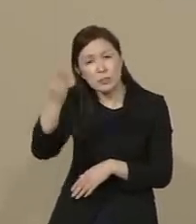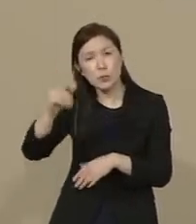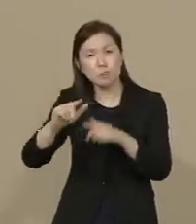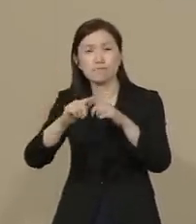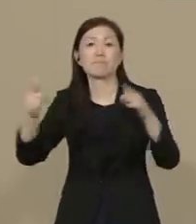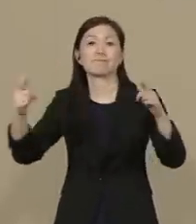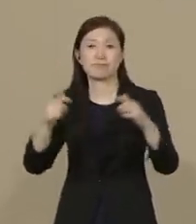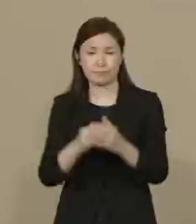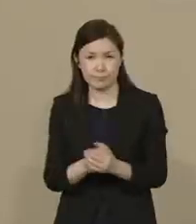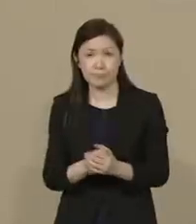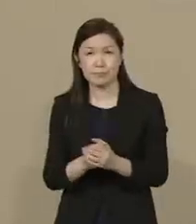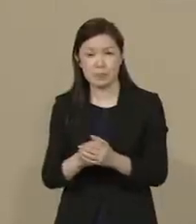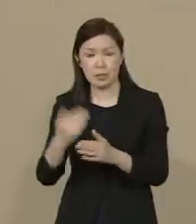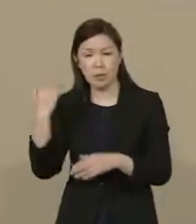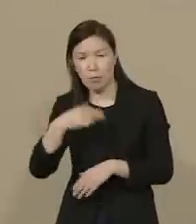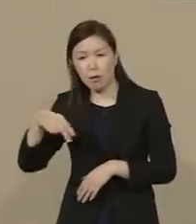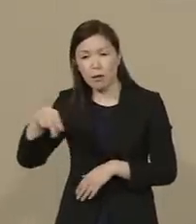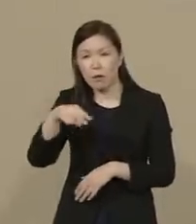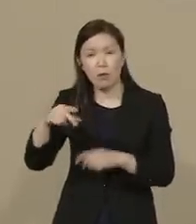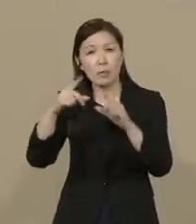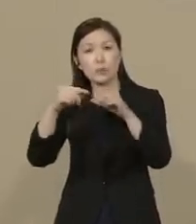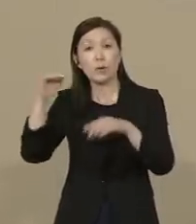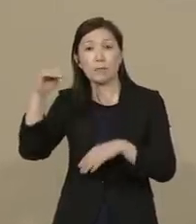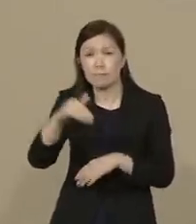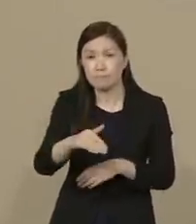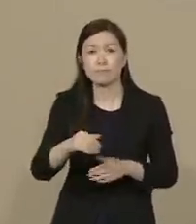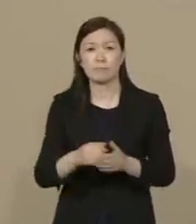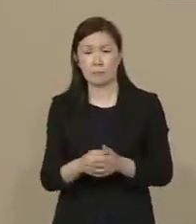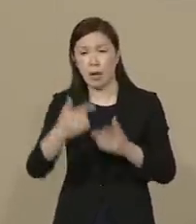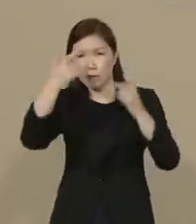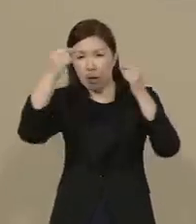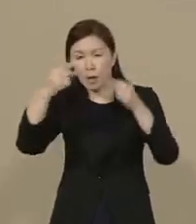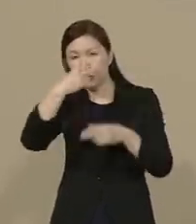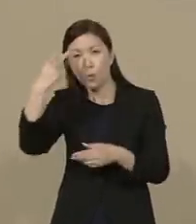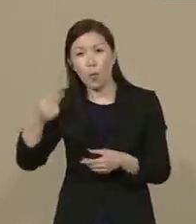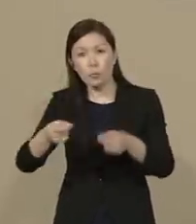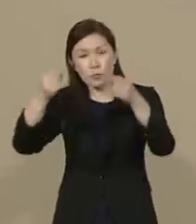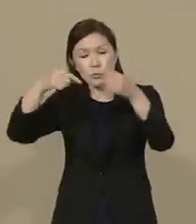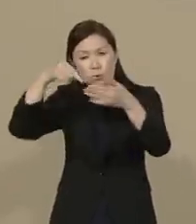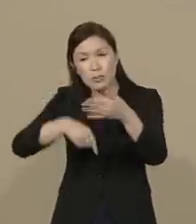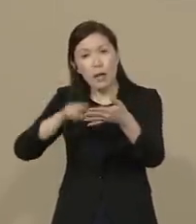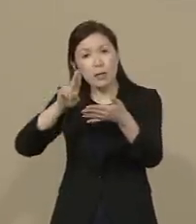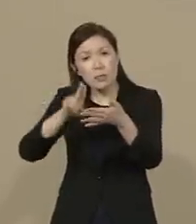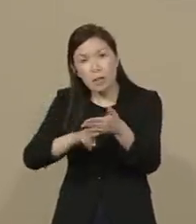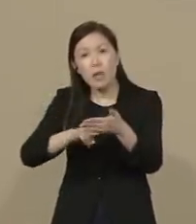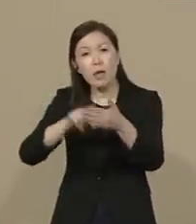失業率は下がり 大卒・高卒の就職内定率も 上がりました